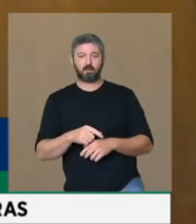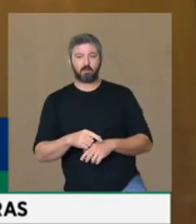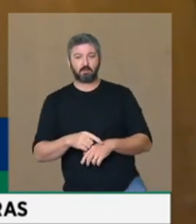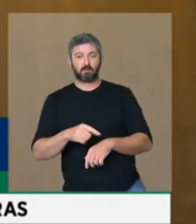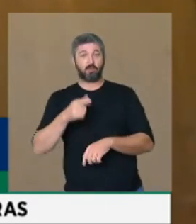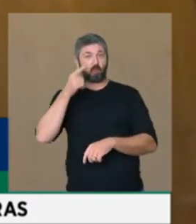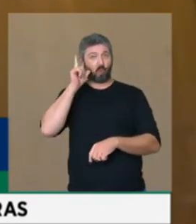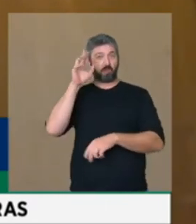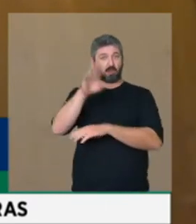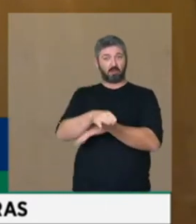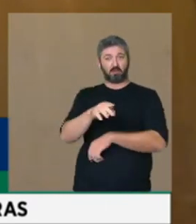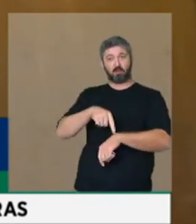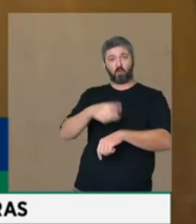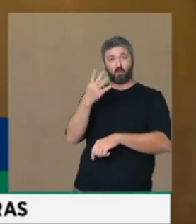ORIENTA... A REDE? -- [DEPUTADA]: SENHOR